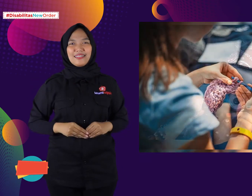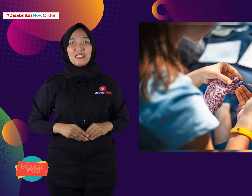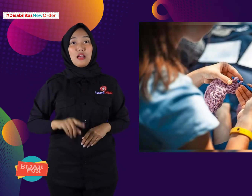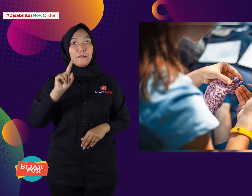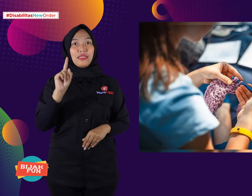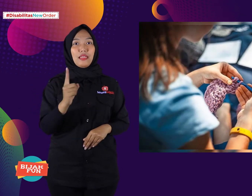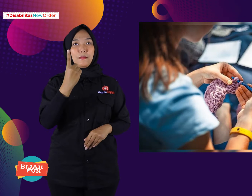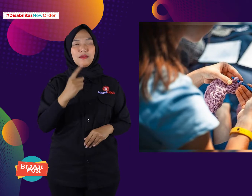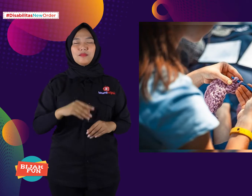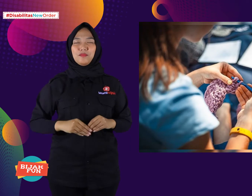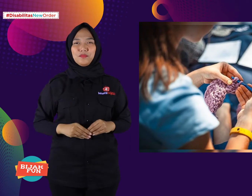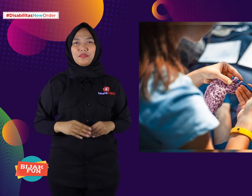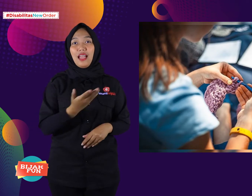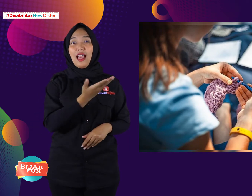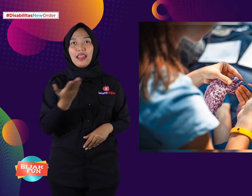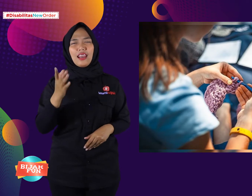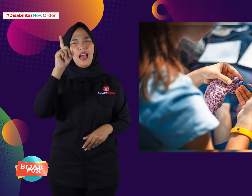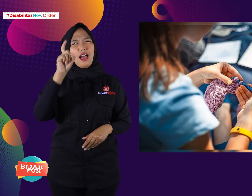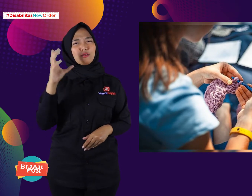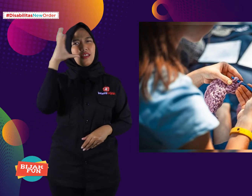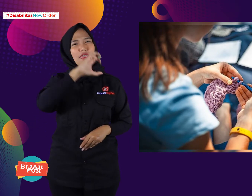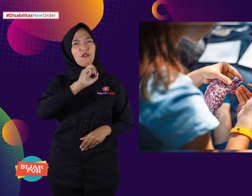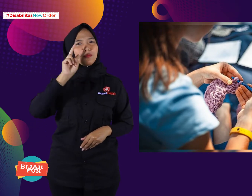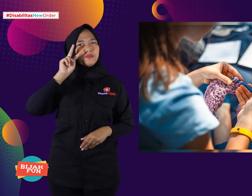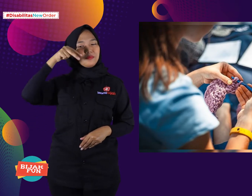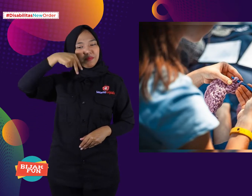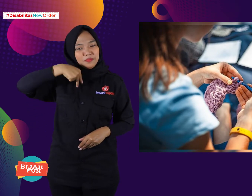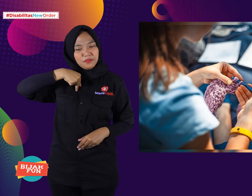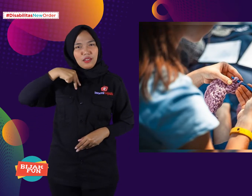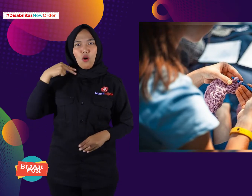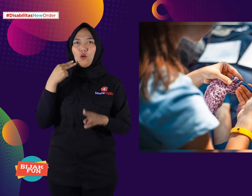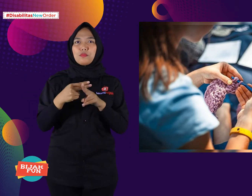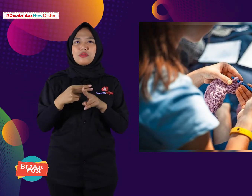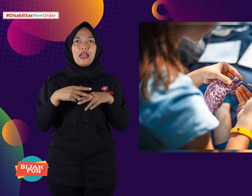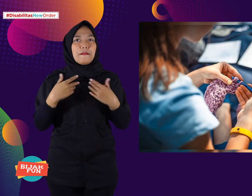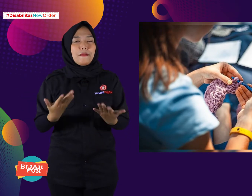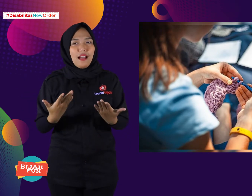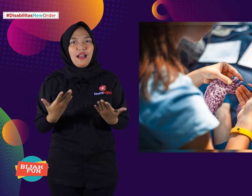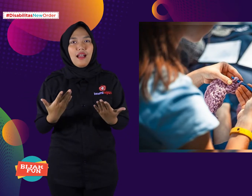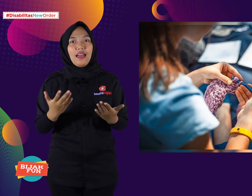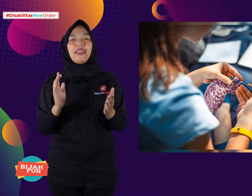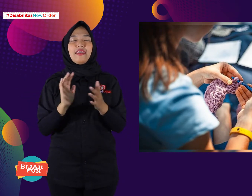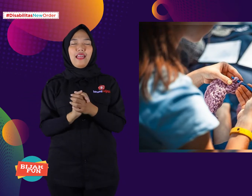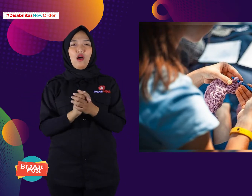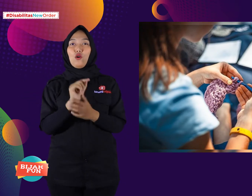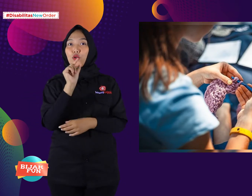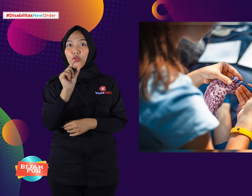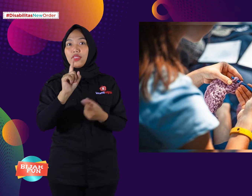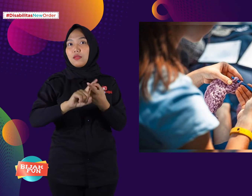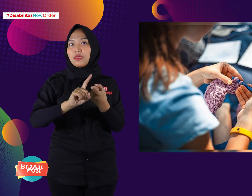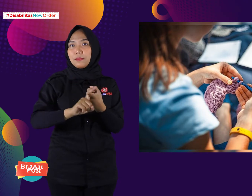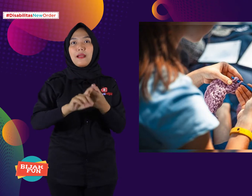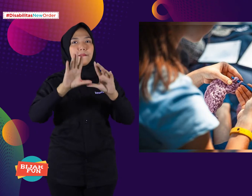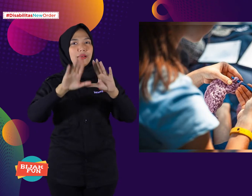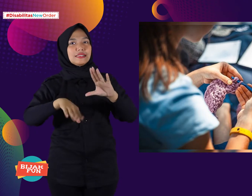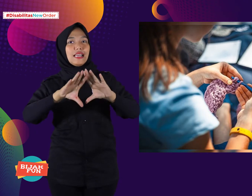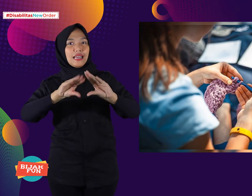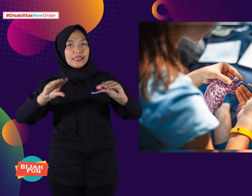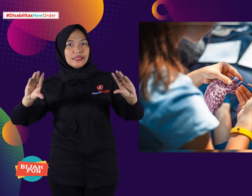1. Mengenal lebih dalam hobi yang dimiliki, untuk yang masih bekerja